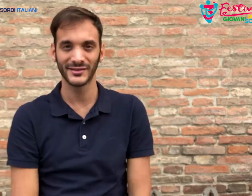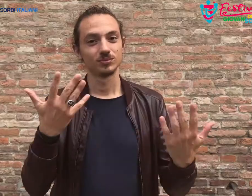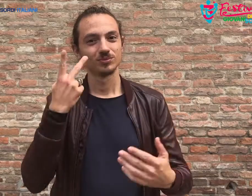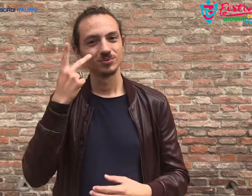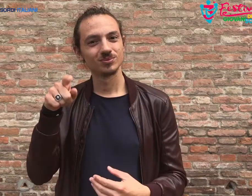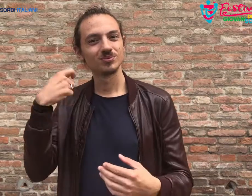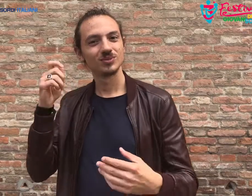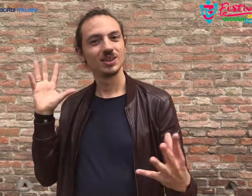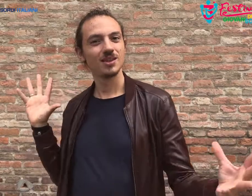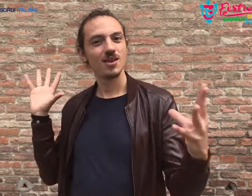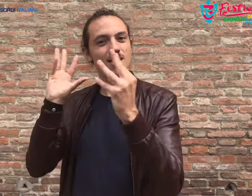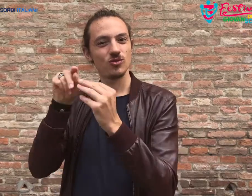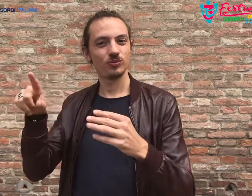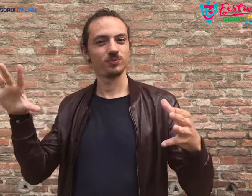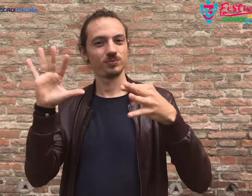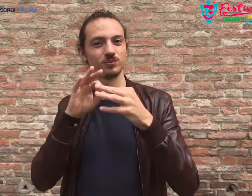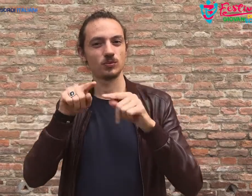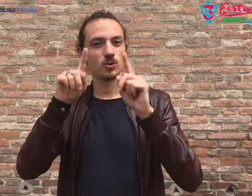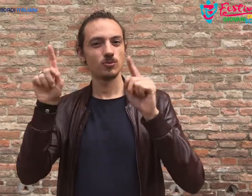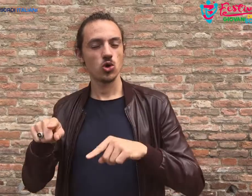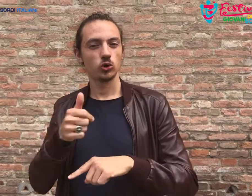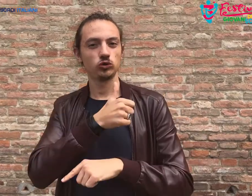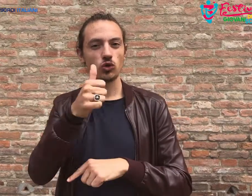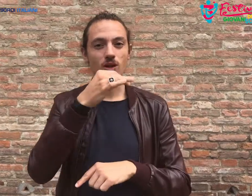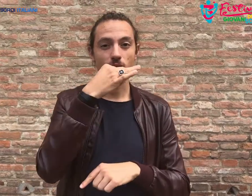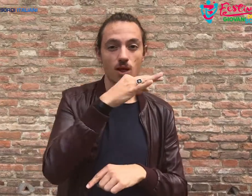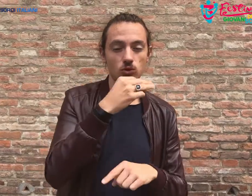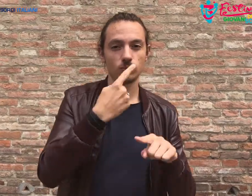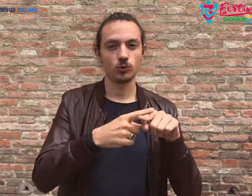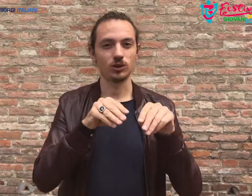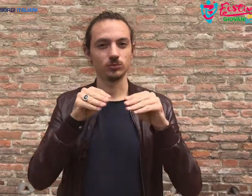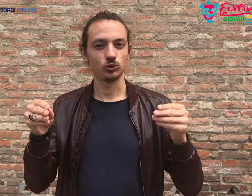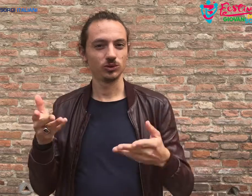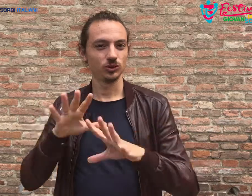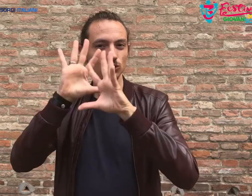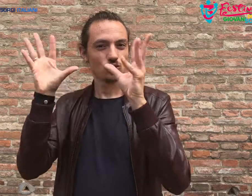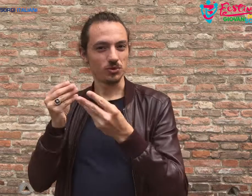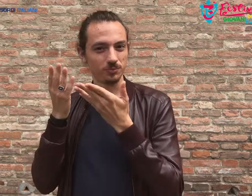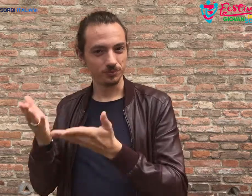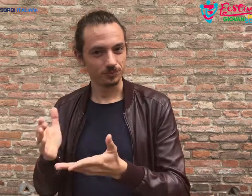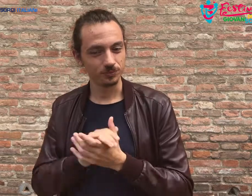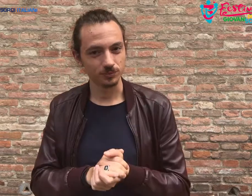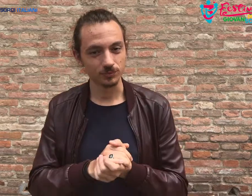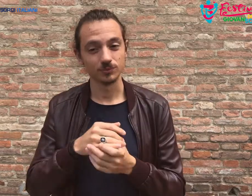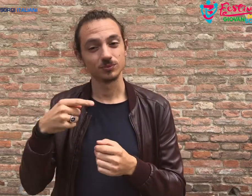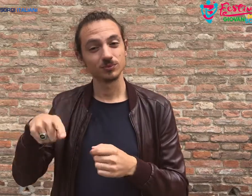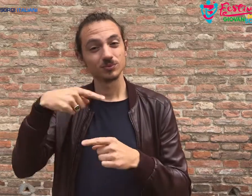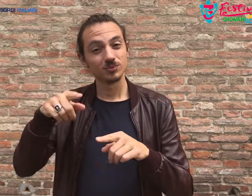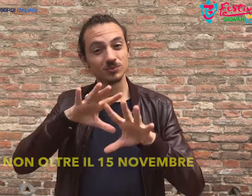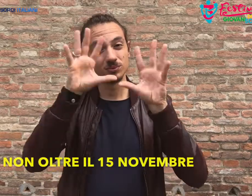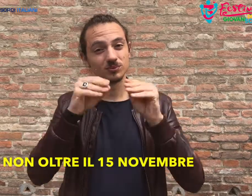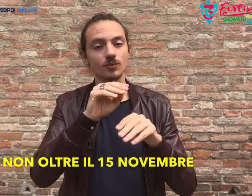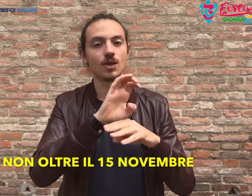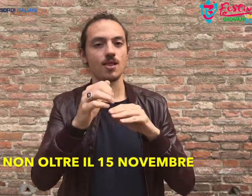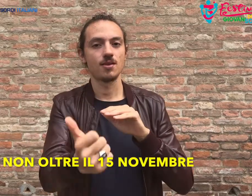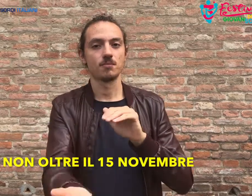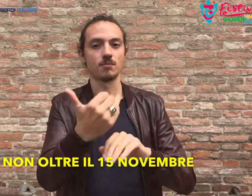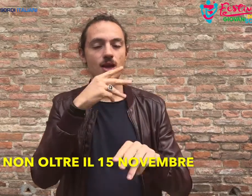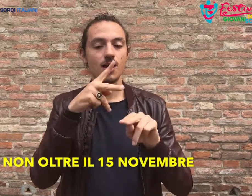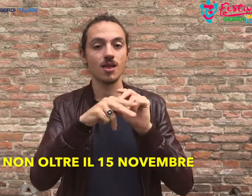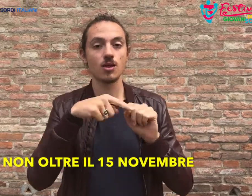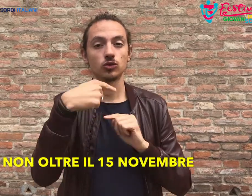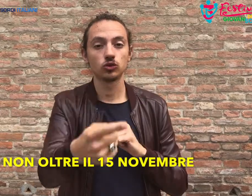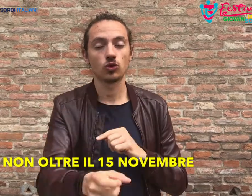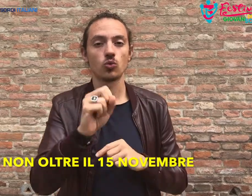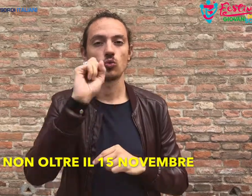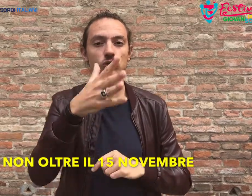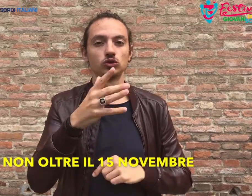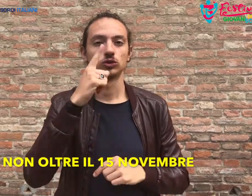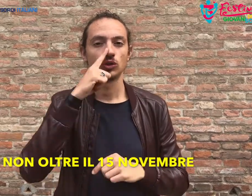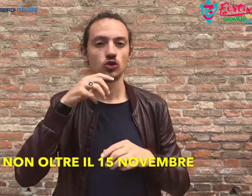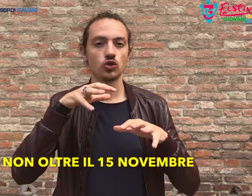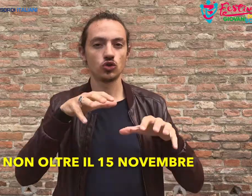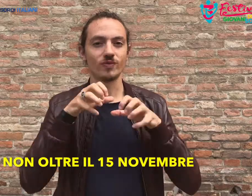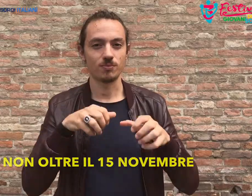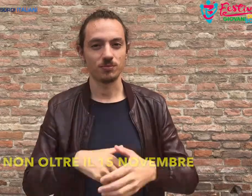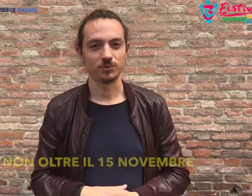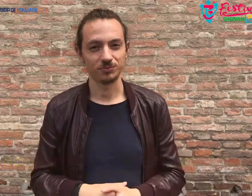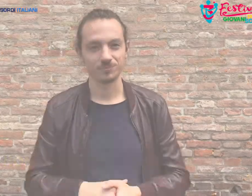Tutti gli allegati spiegati in precedenza dovranno pervenirci entro e non oltre il 15 novembre 2017.